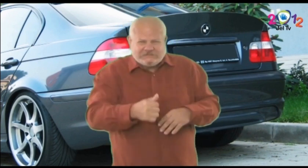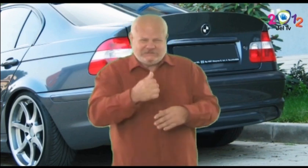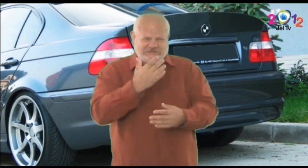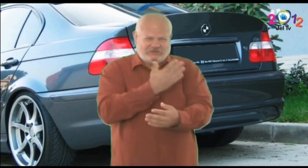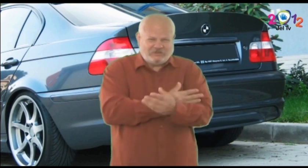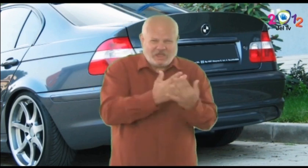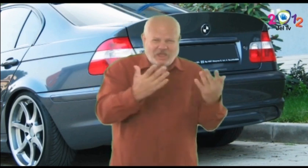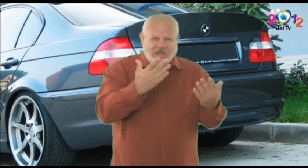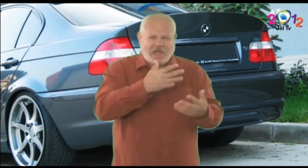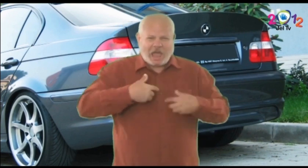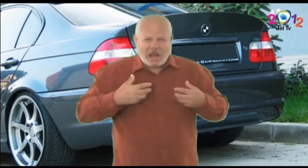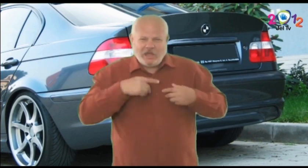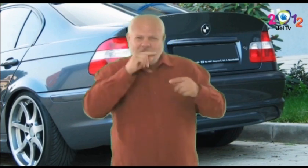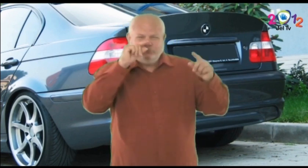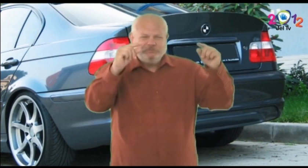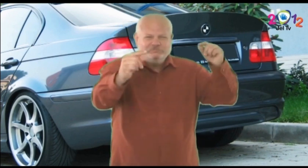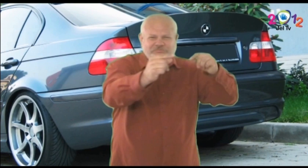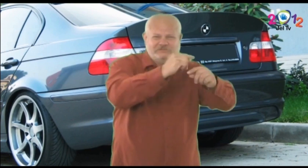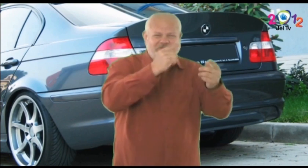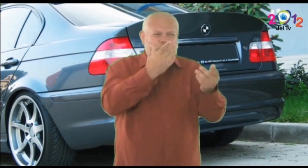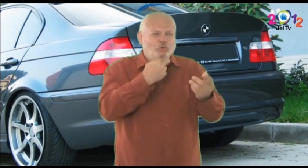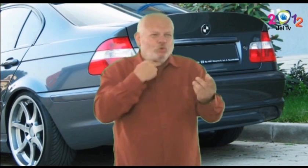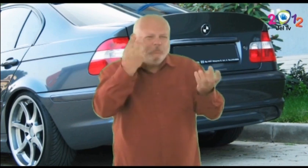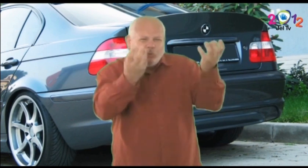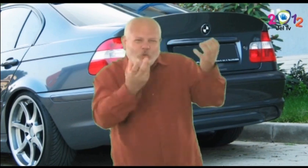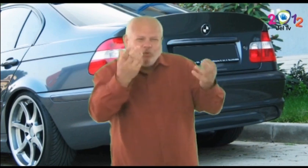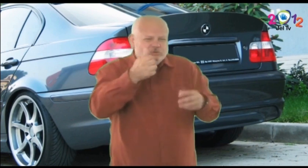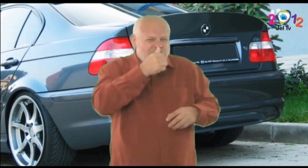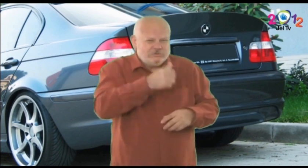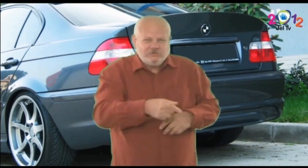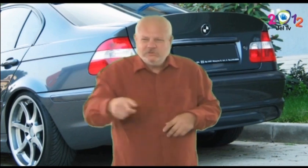Az ajtó mögött sok sok fa, állatok, pipik vannak, a fán gyümölcsök.